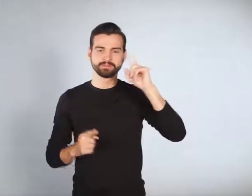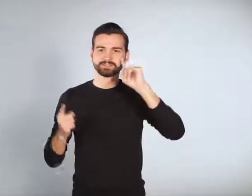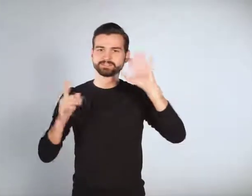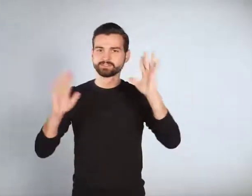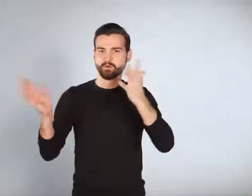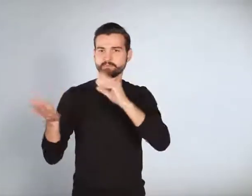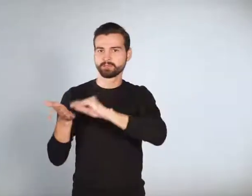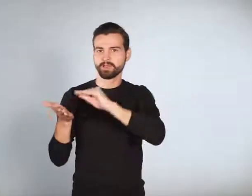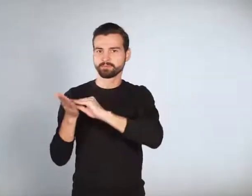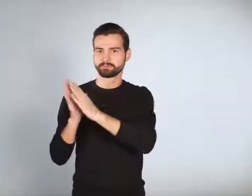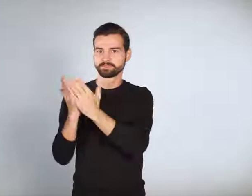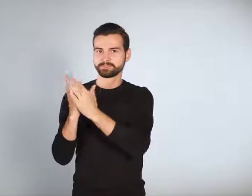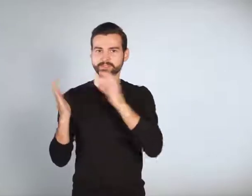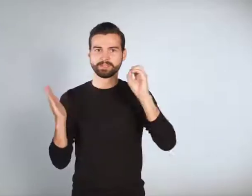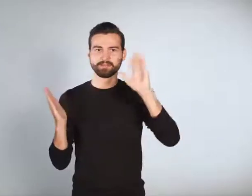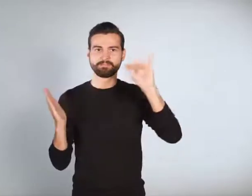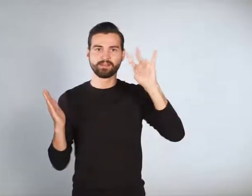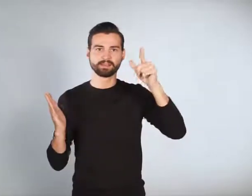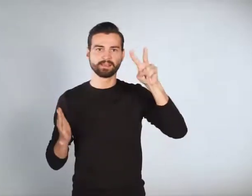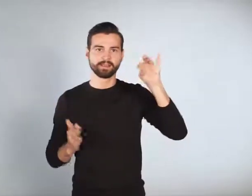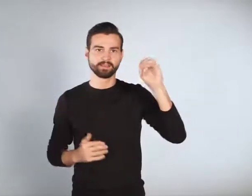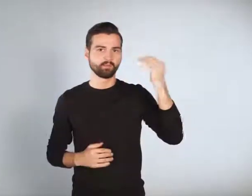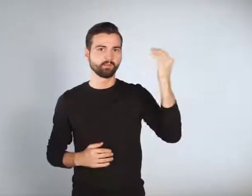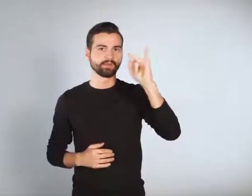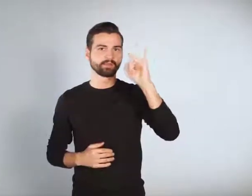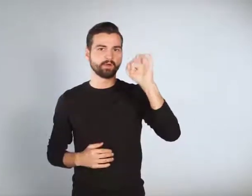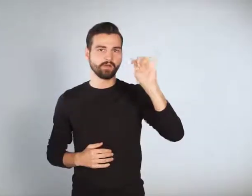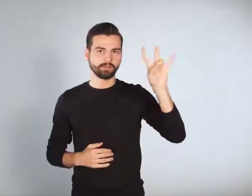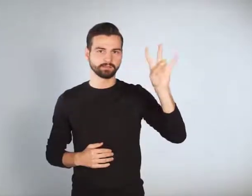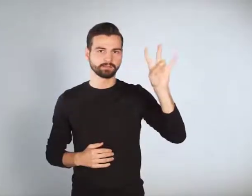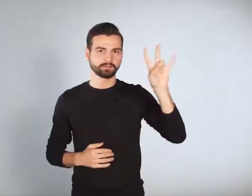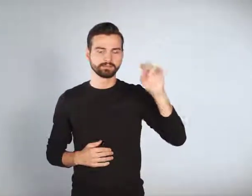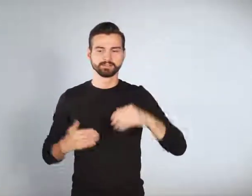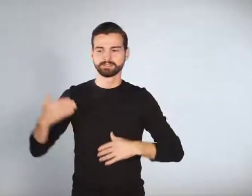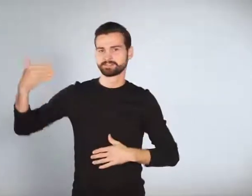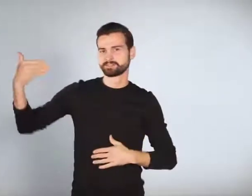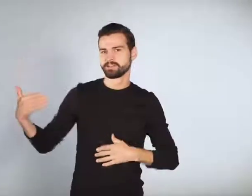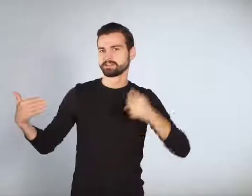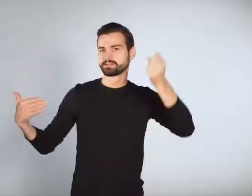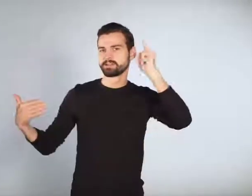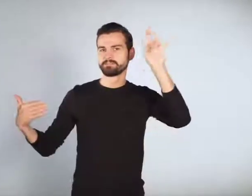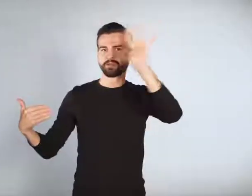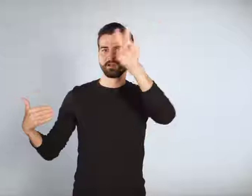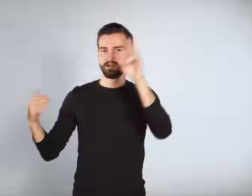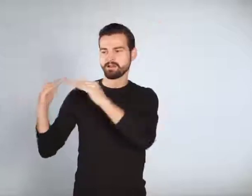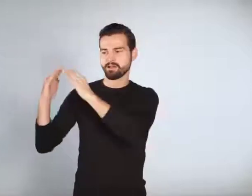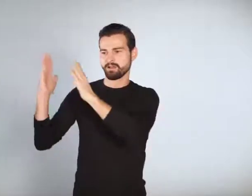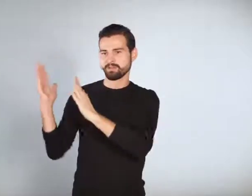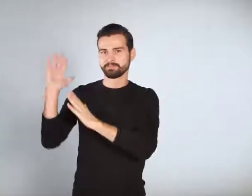событие, описанное в евангелие от Иоанна. У стены древнего храма